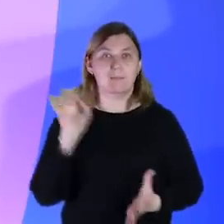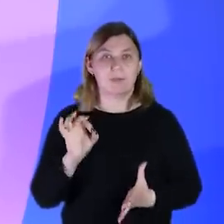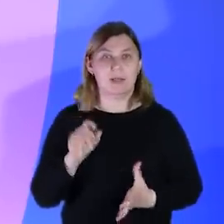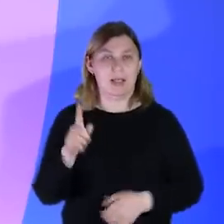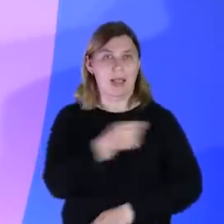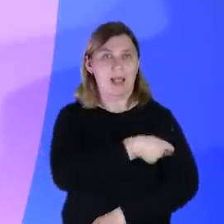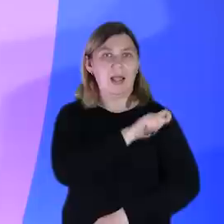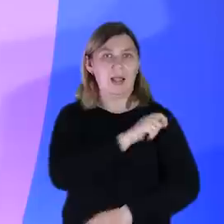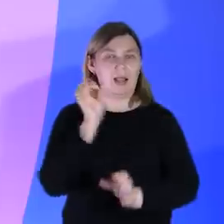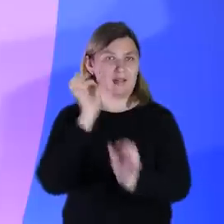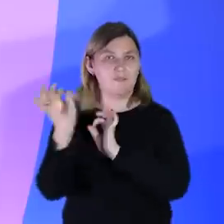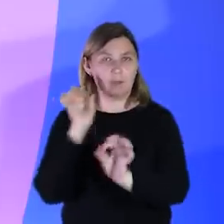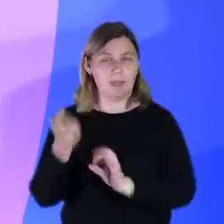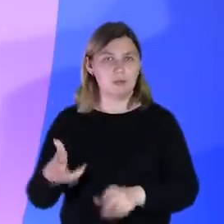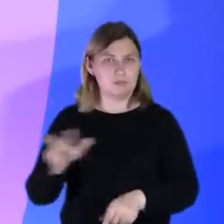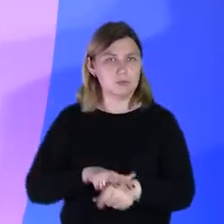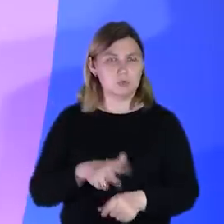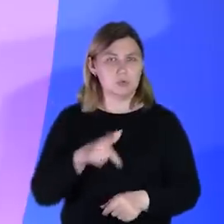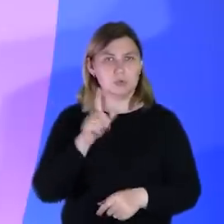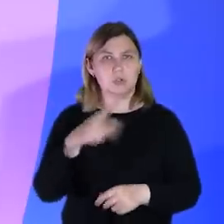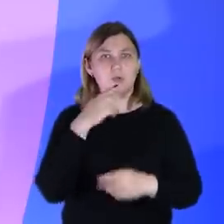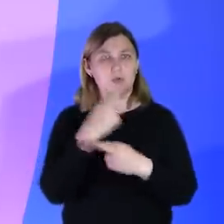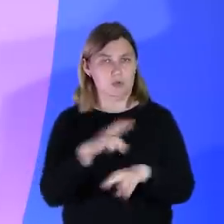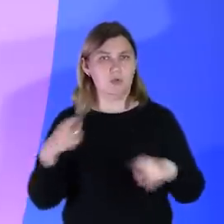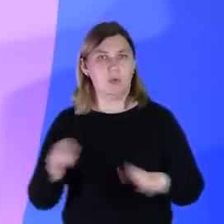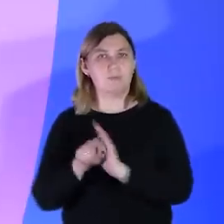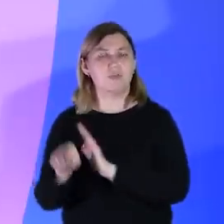agenci, tacy informatorzy, którzy wywodzili się środowisk przemytniczych,